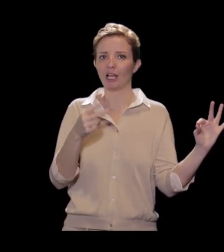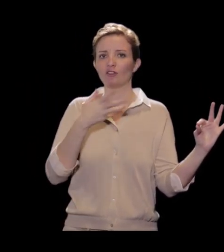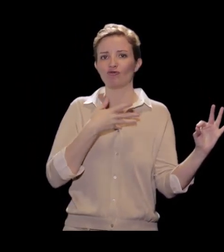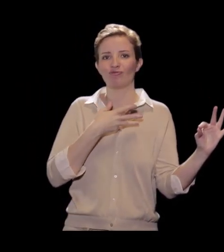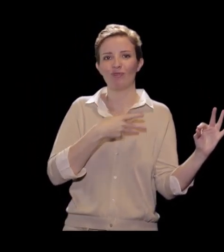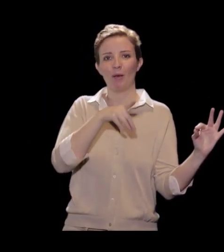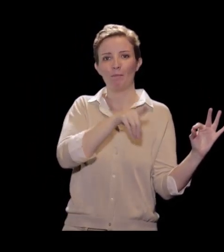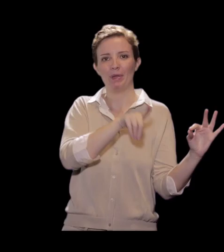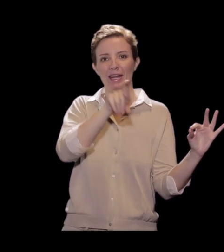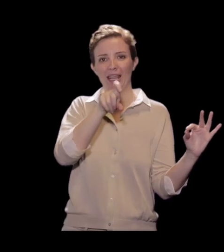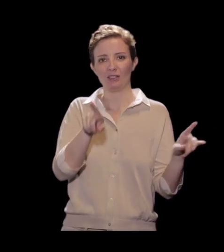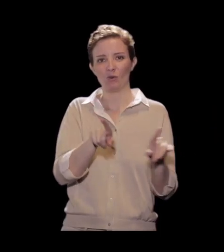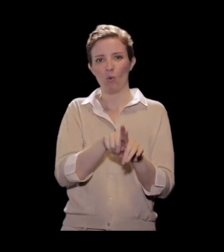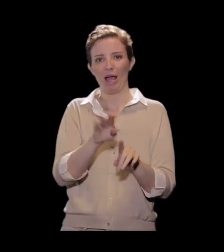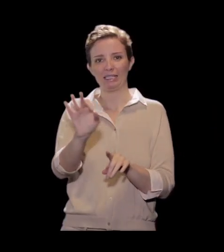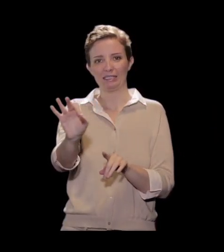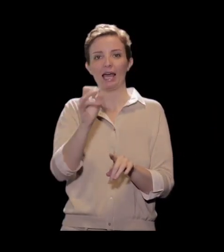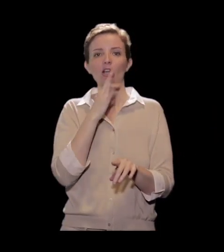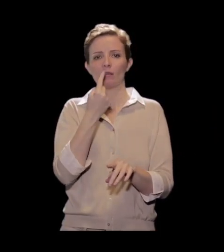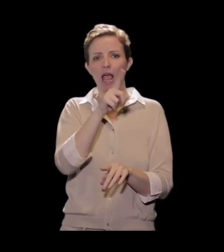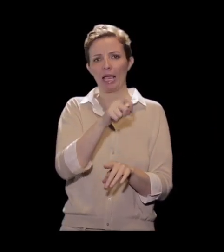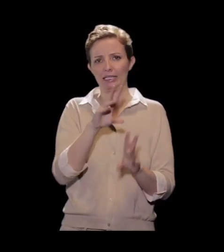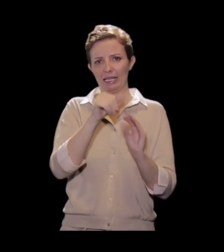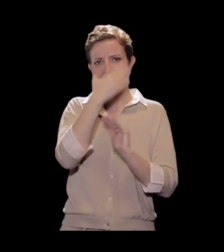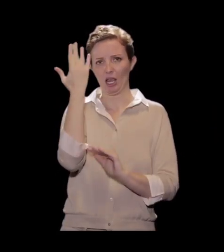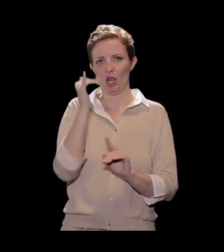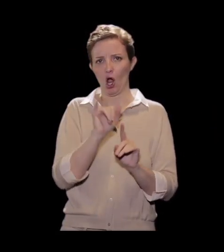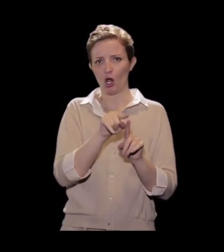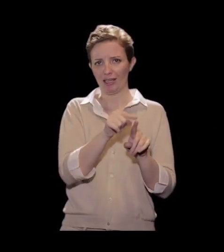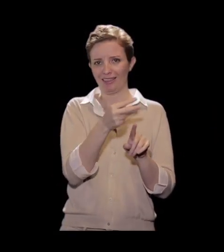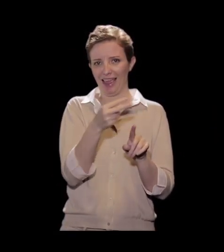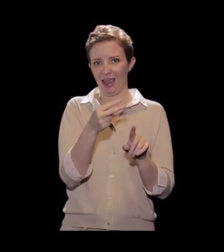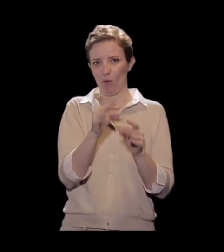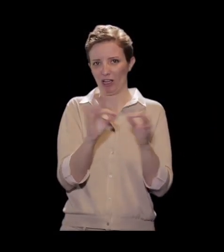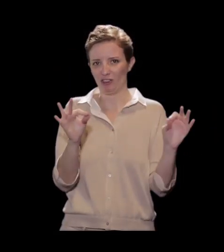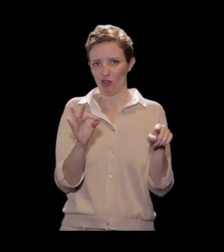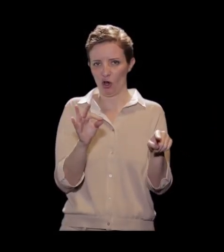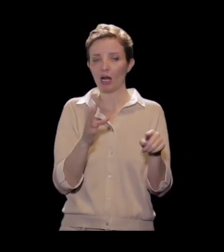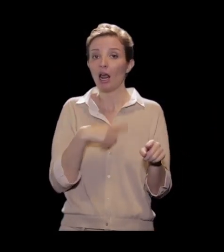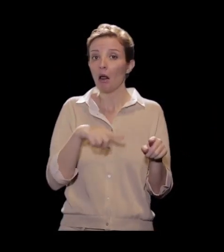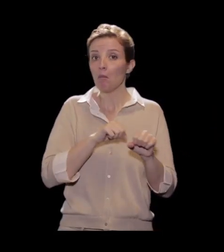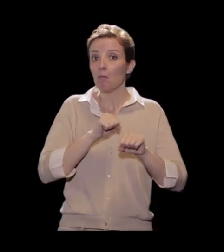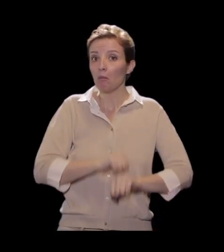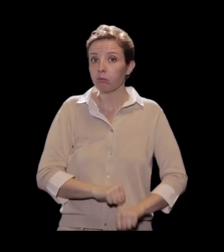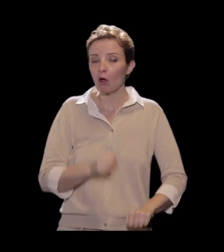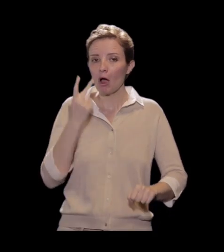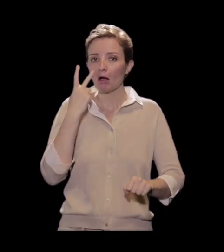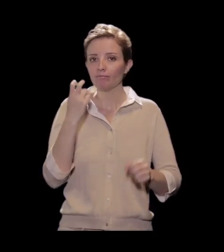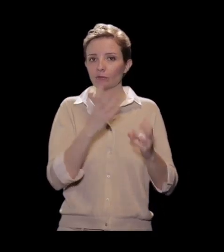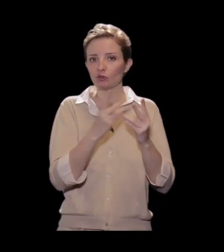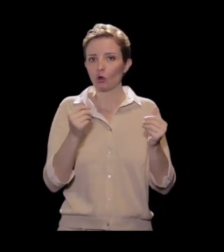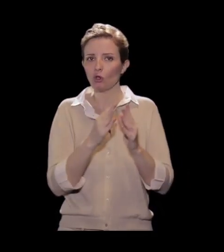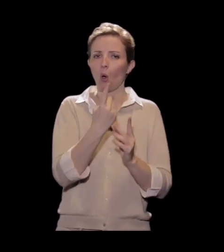cioè nella forma polinomiale in cui x è l'incognita dell'equazione, possiamo cercare di ottenere una o più soluzioni dell'equazione